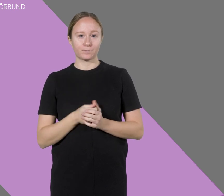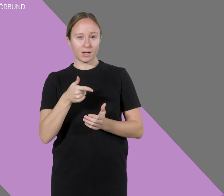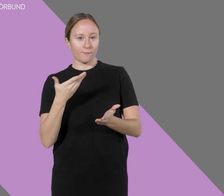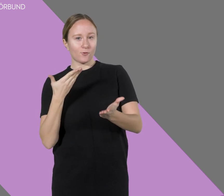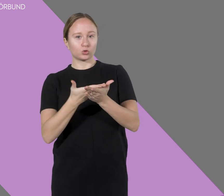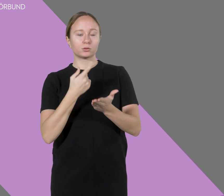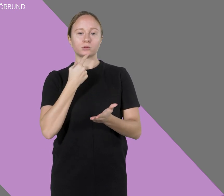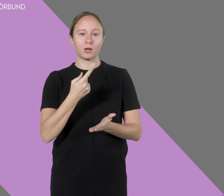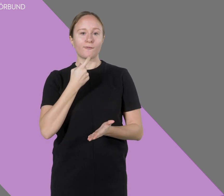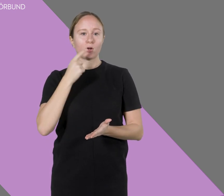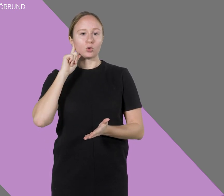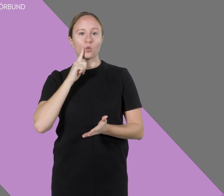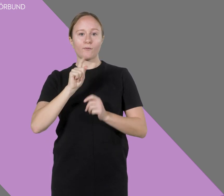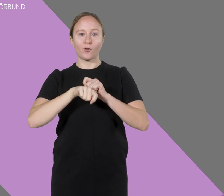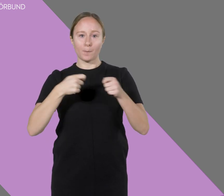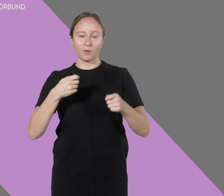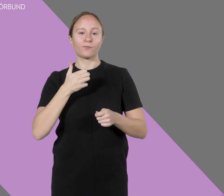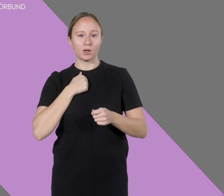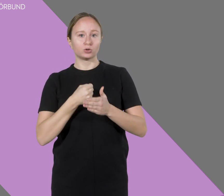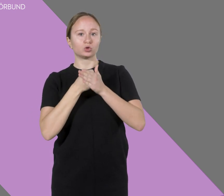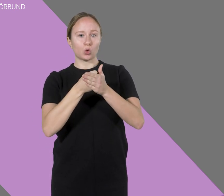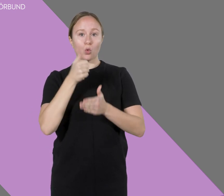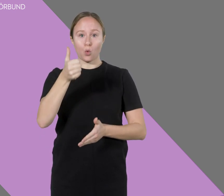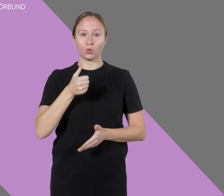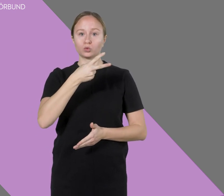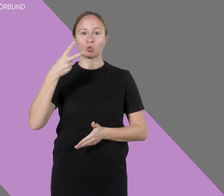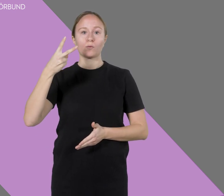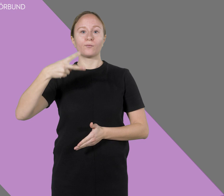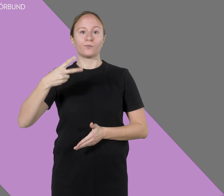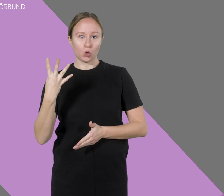Enligt förslaget får Finlands Dövas Förbund år 2024 ett understöd -